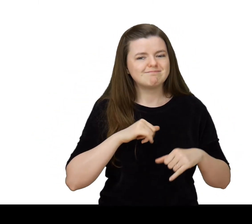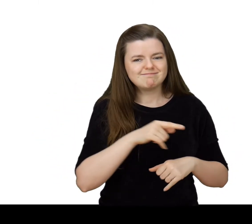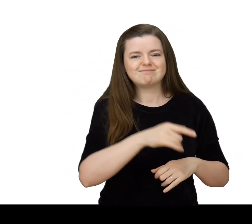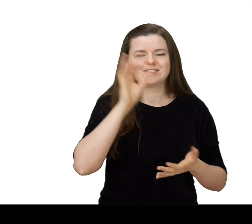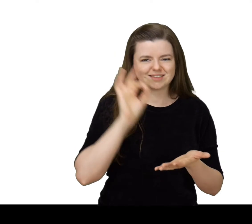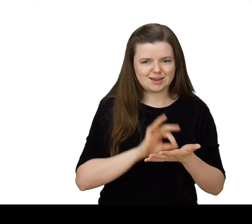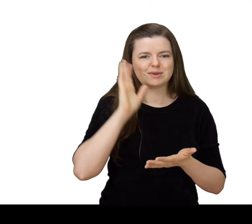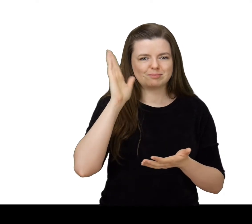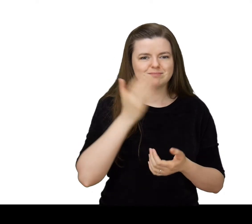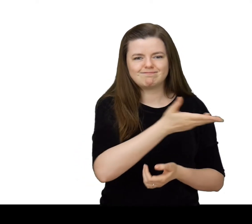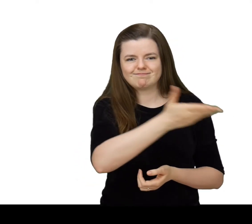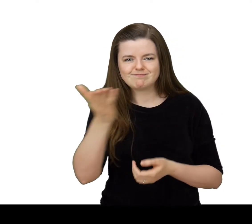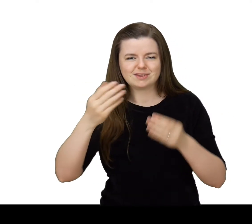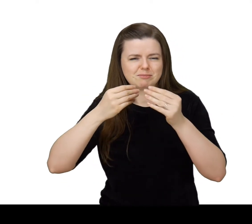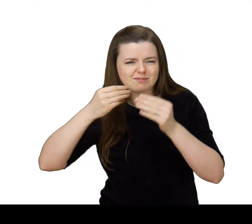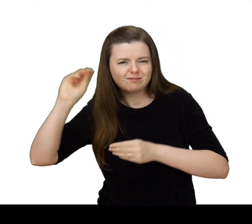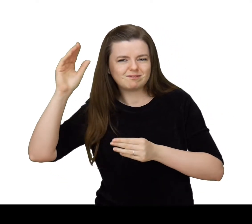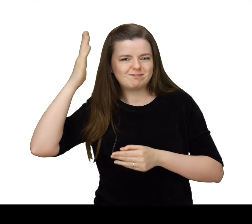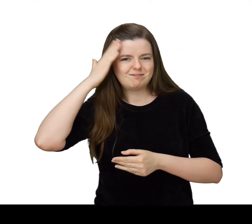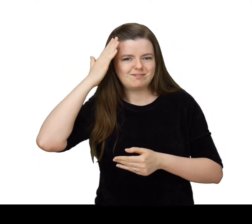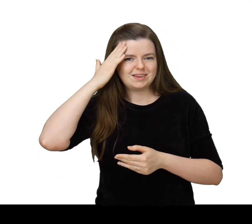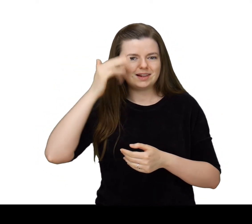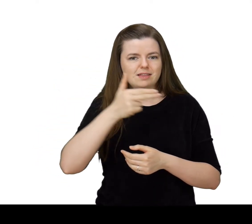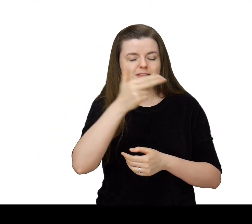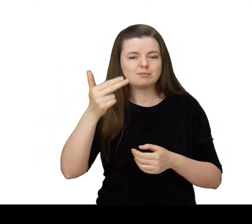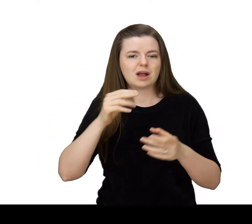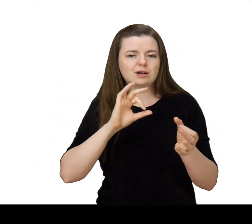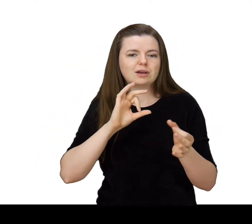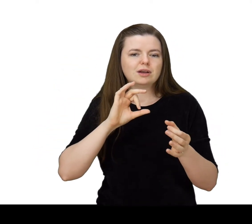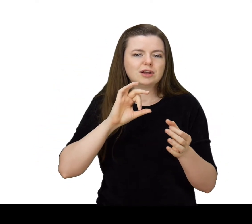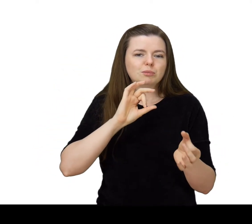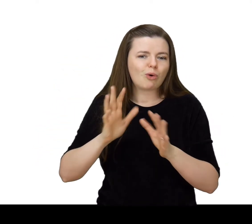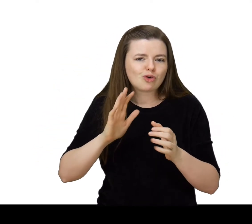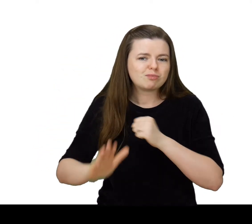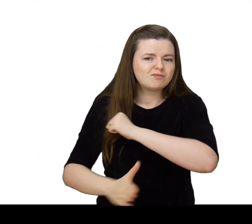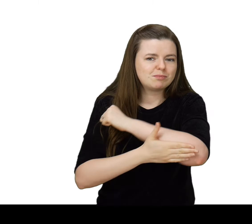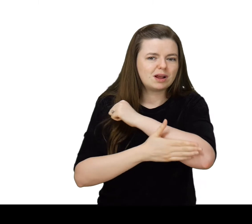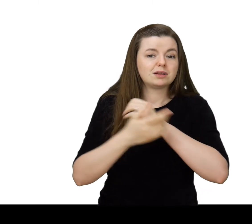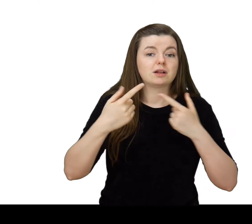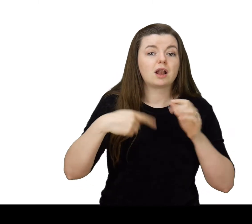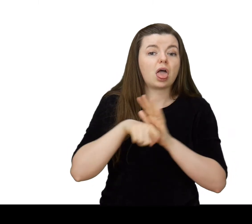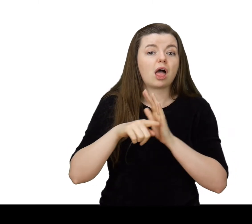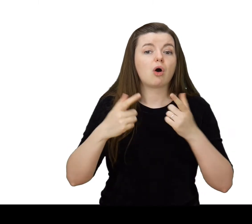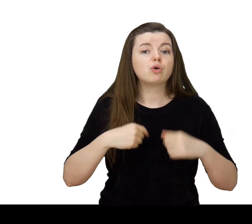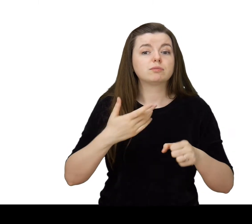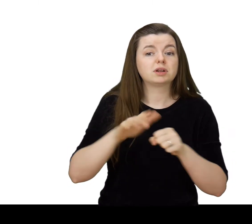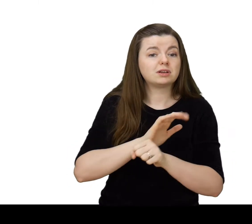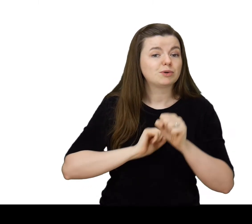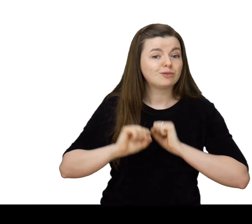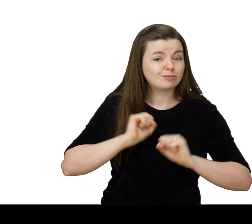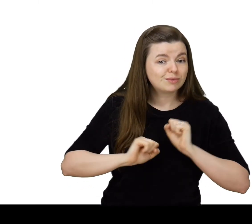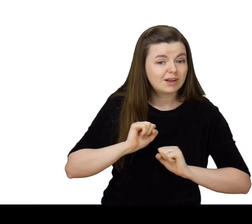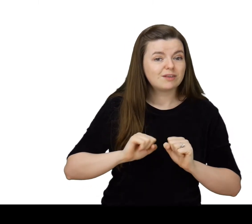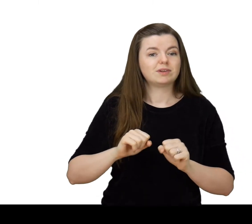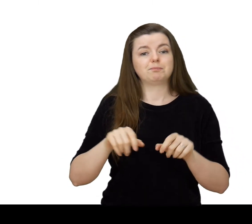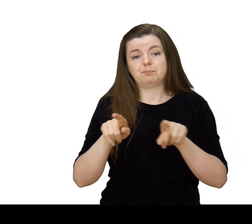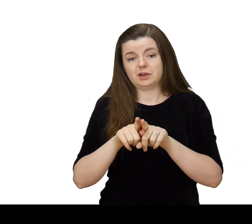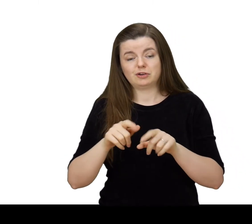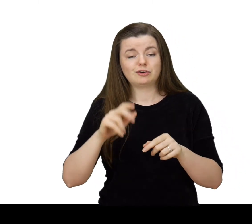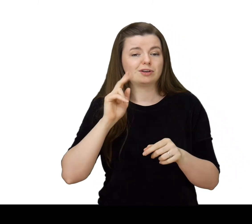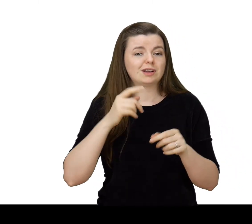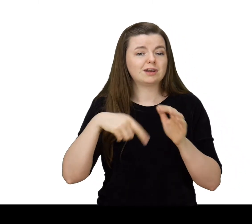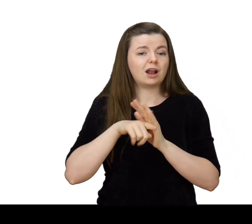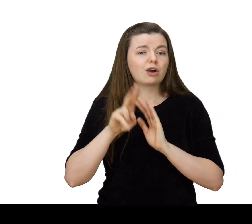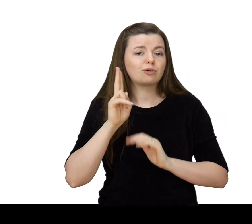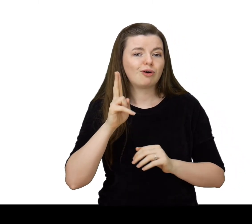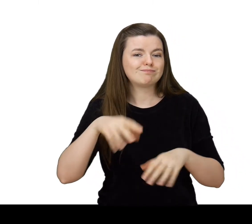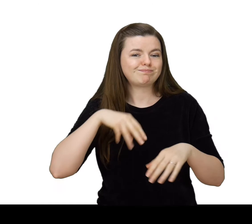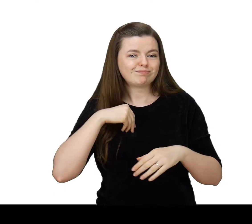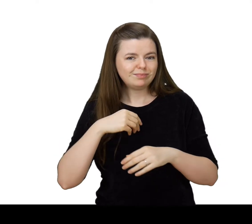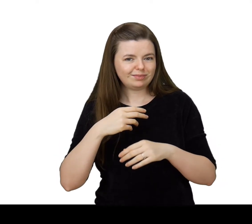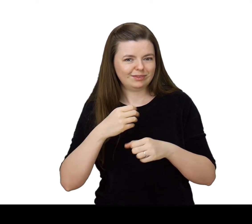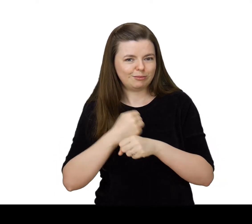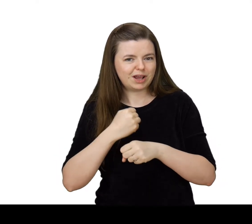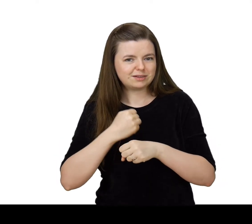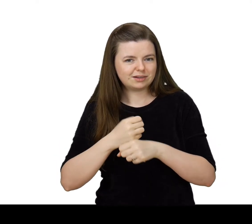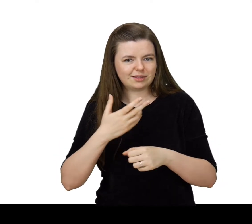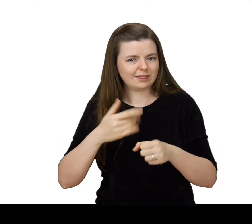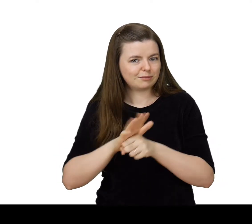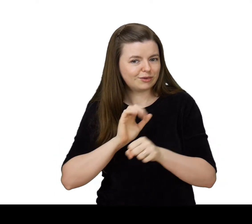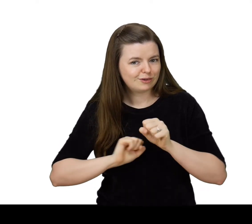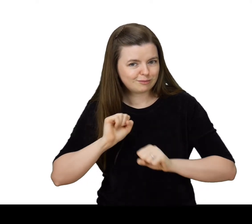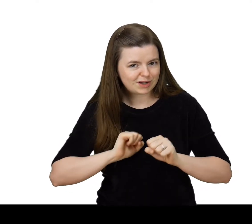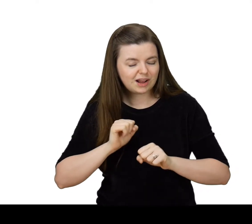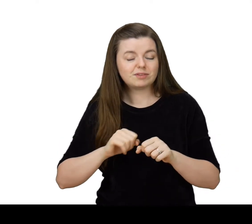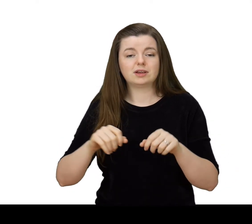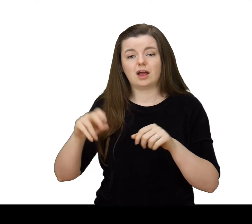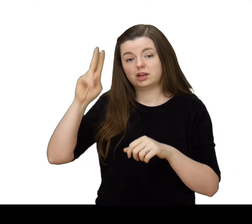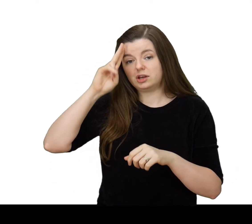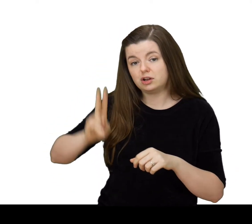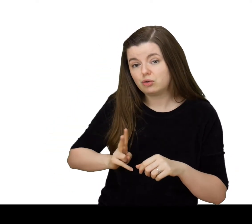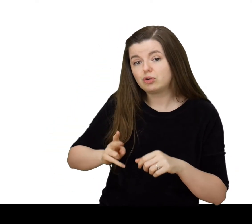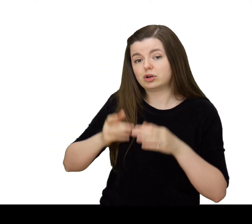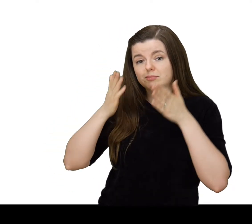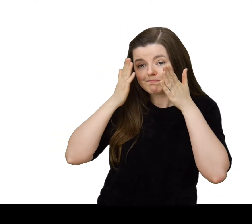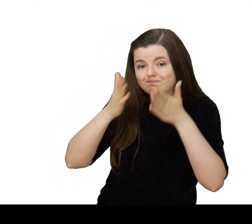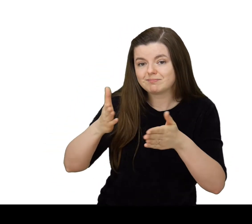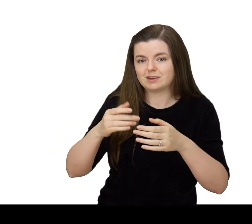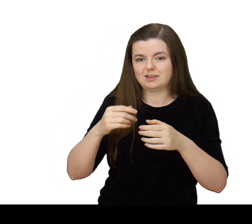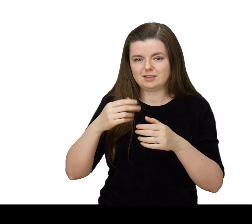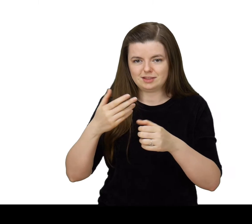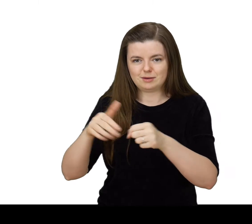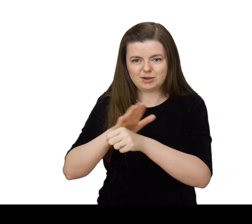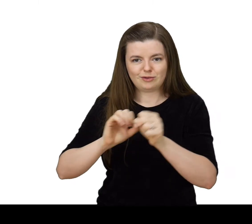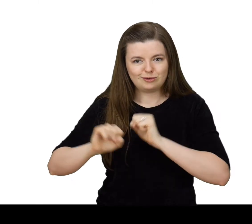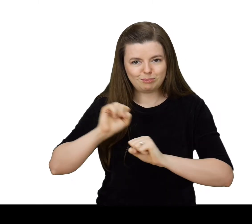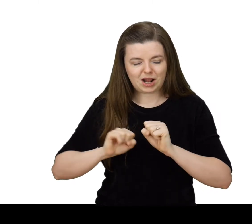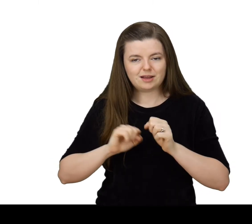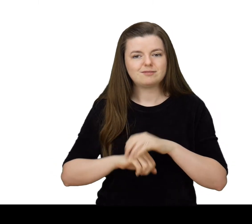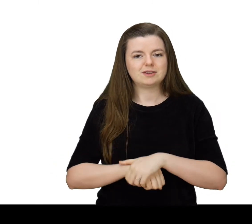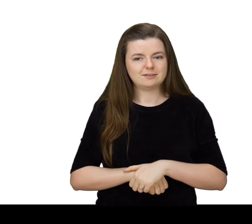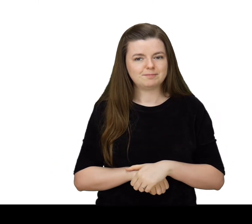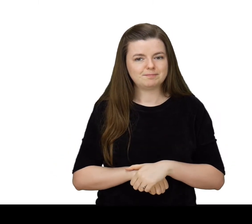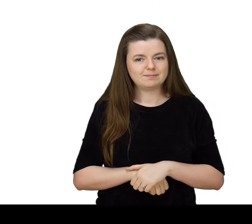przełoży się na zwiększenie wiedzy na temat form wsparcia przygotowanych z myślą o osobach z niepełnosprawnościami, zatrudniających ich pracodawców i instytucji działających na ich rzecz.